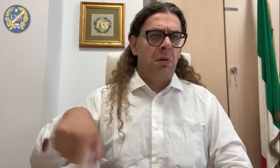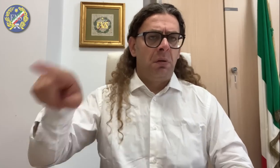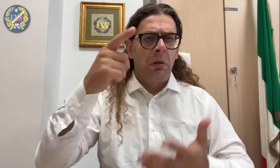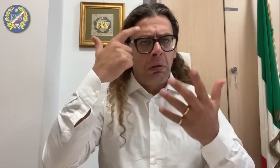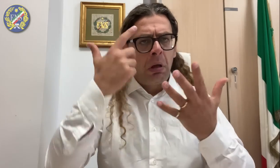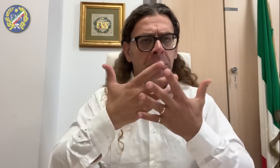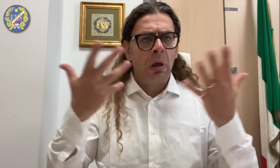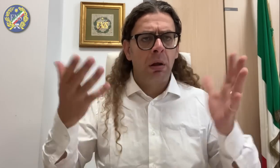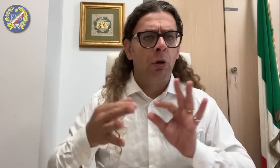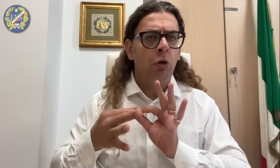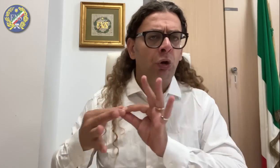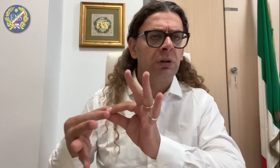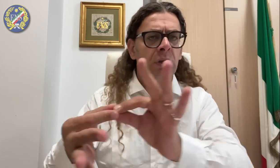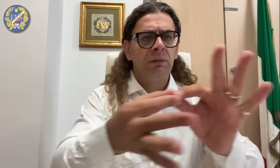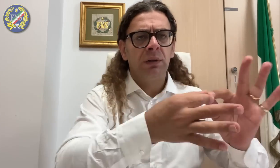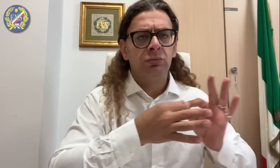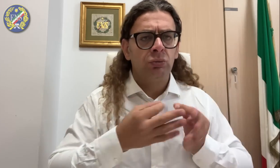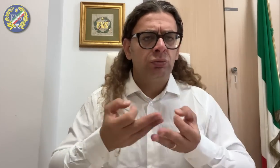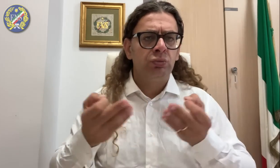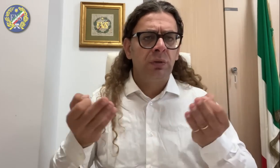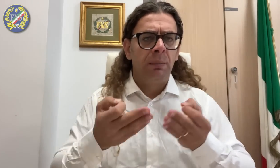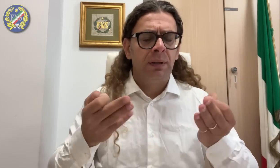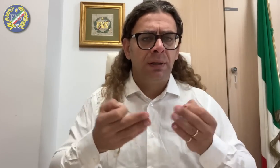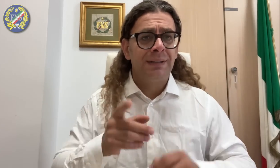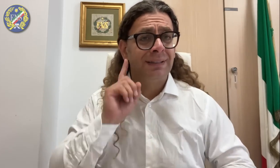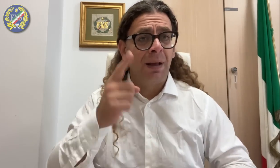Di tutto questo l’Assemblea Nazionale è stata informata e dopo i dovuti chiarimenti ha condiviso l’operato.